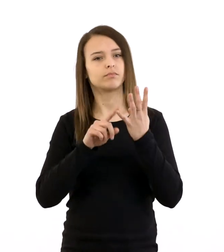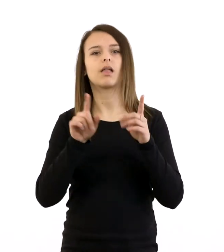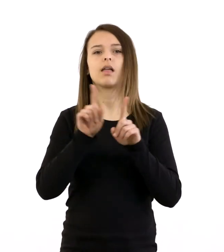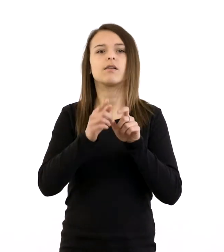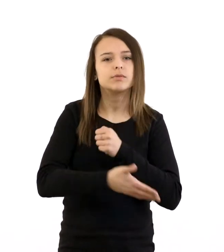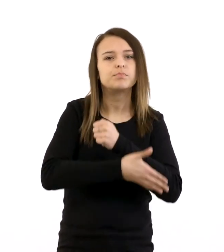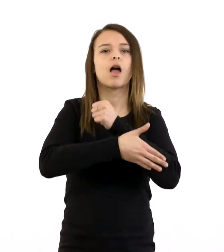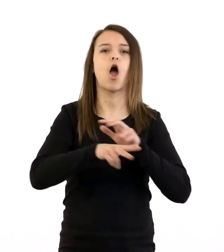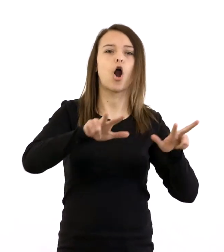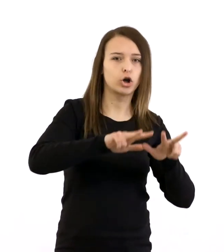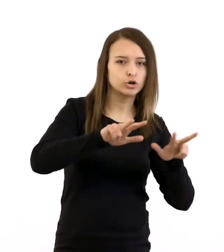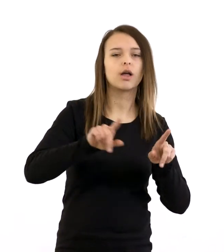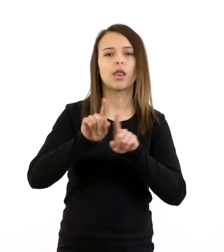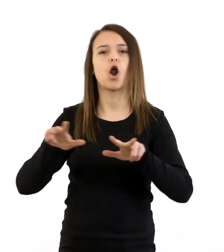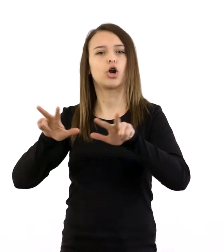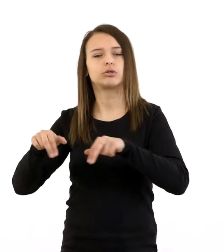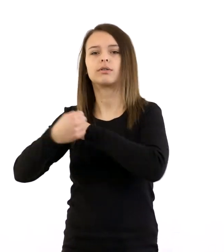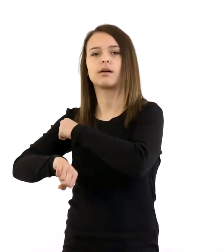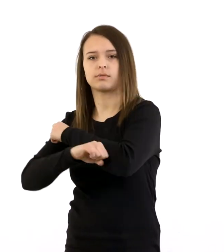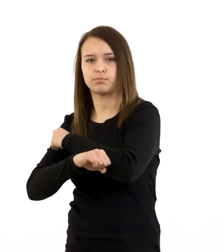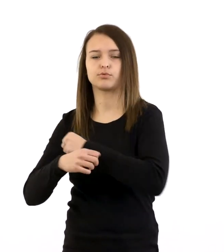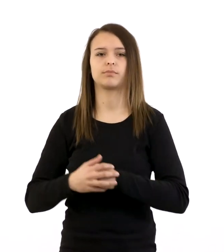wspierania rodziny i pieczy zastępczej.